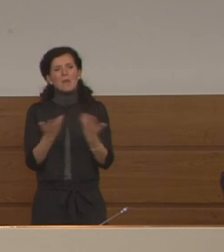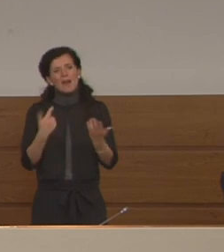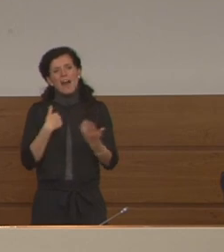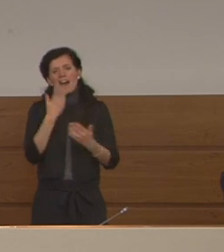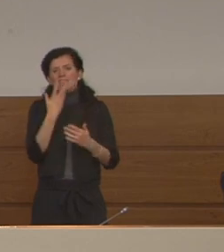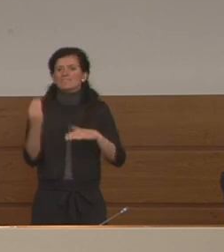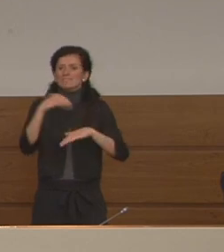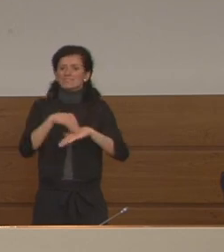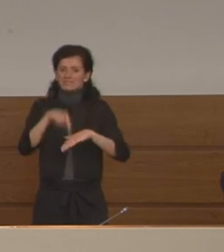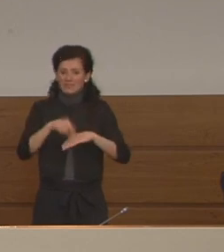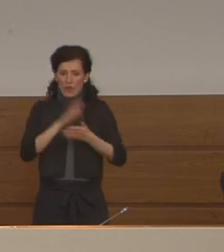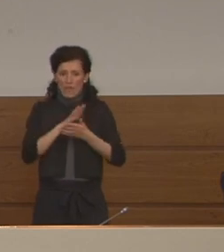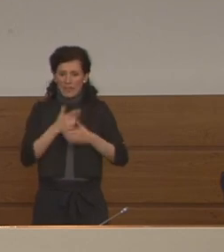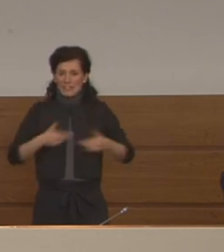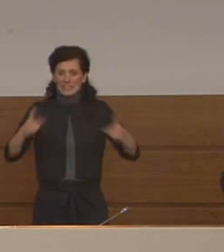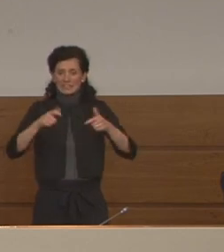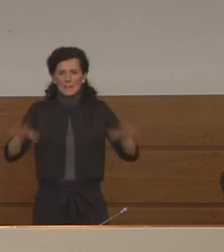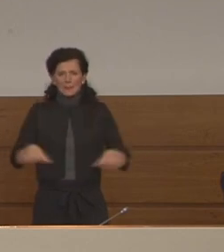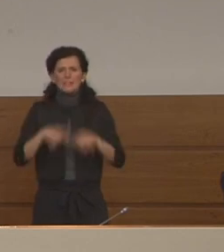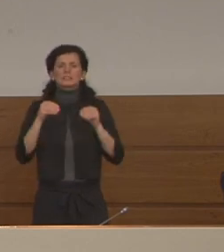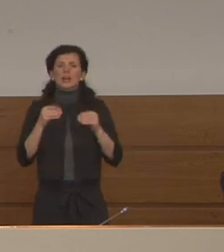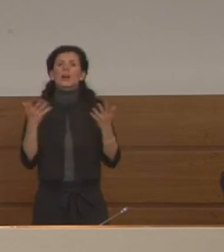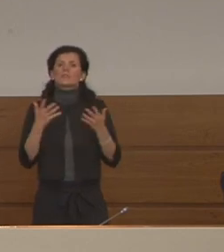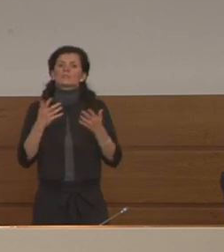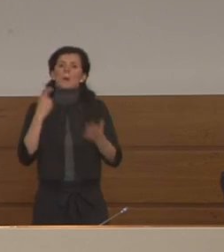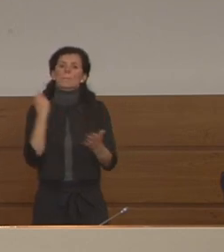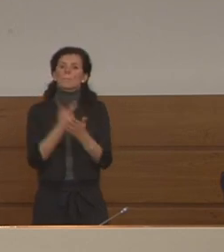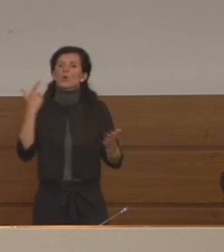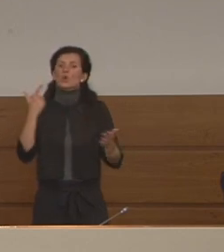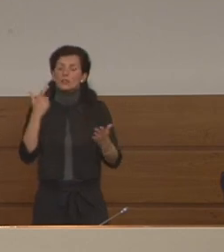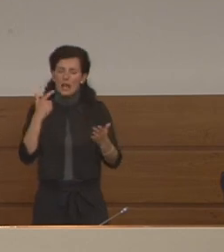stampa quanto sia importante il tema della disabilità, anche per quello che